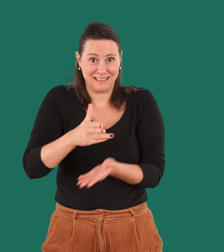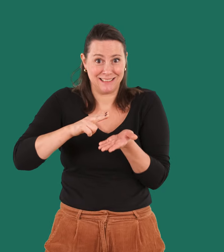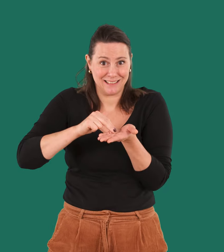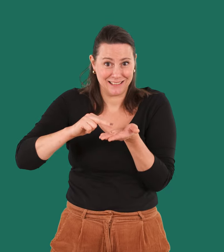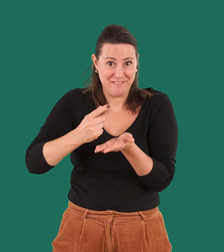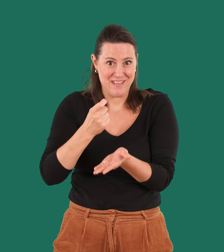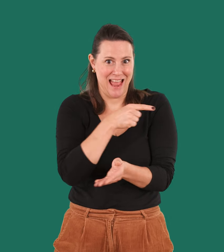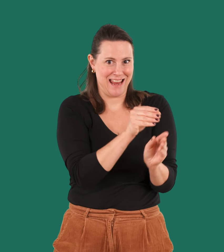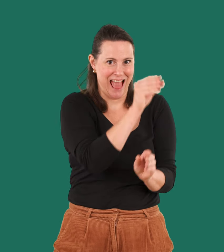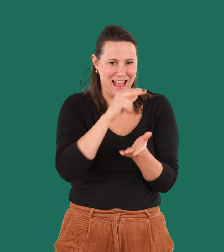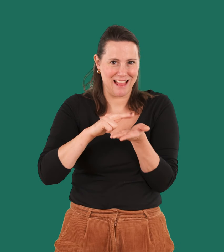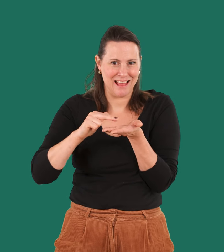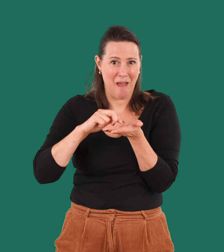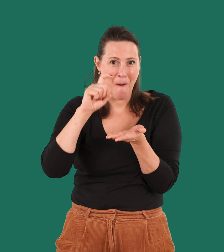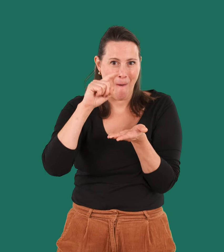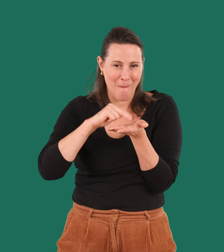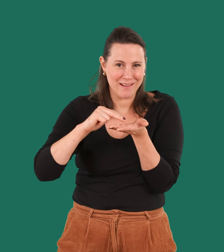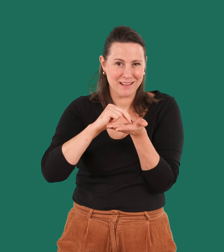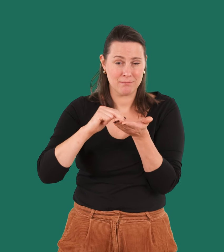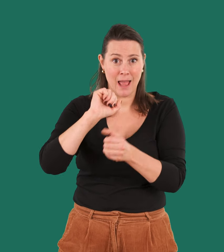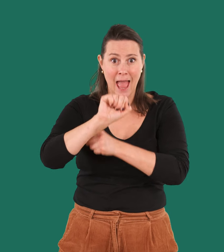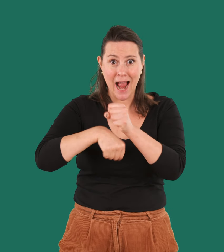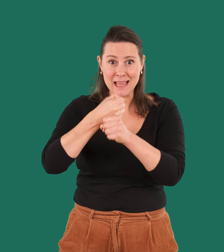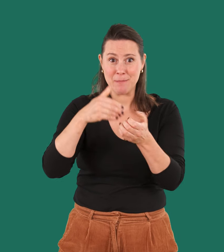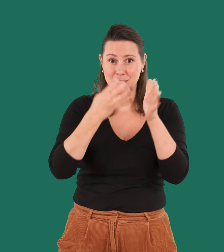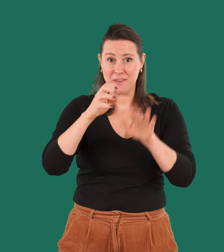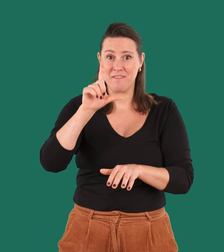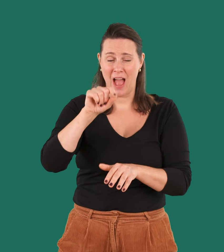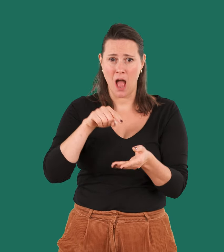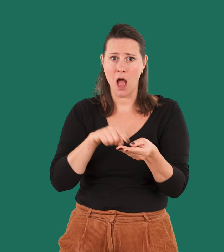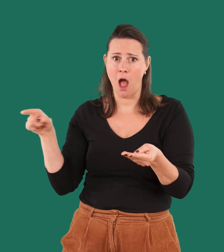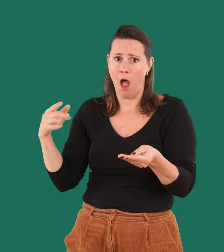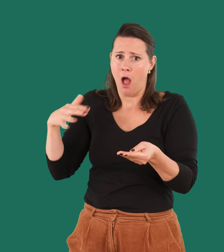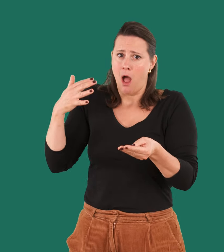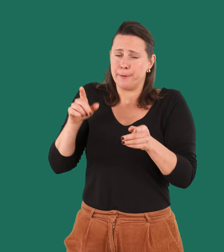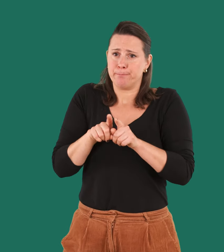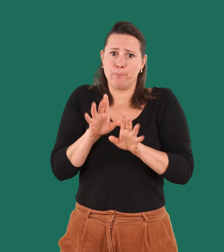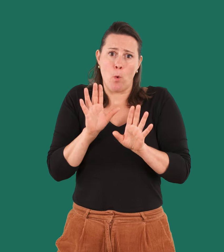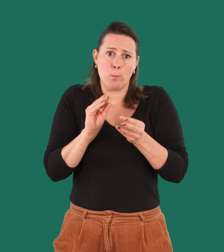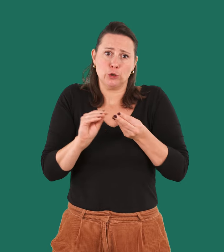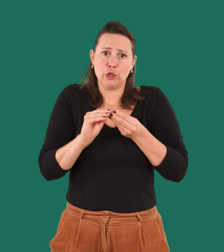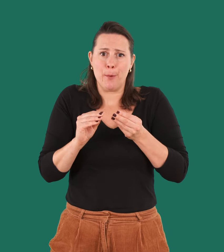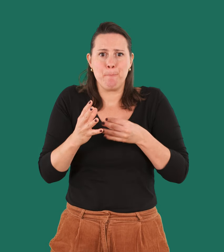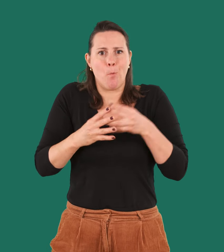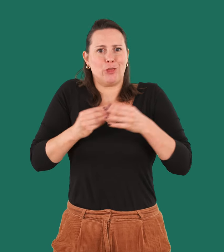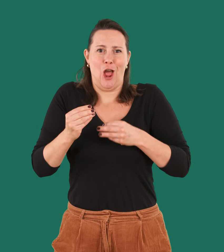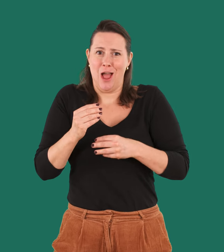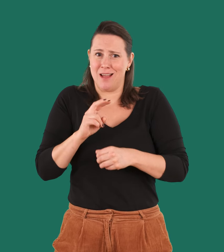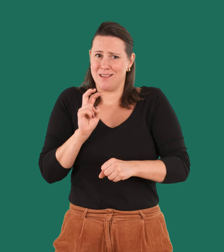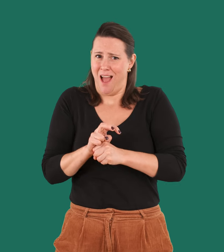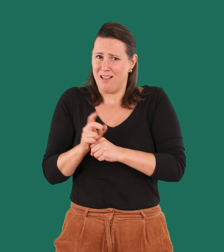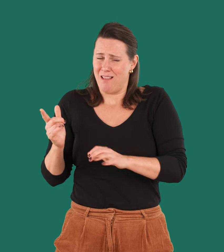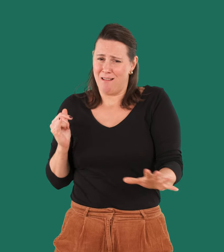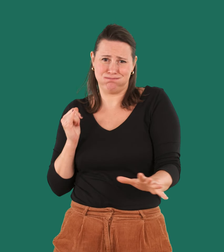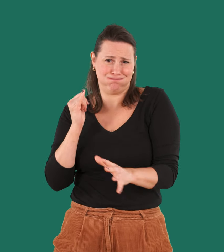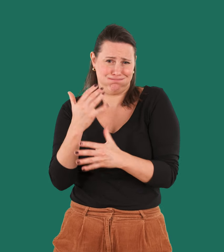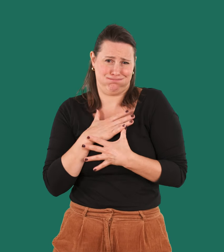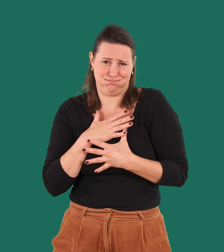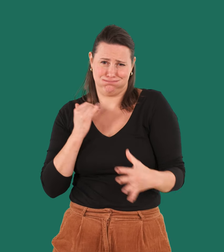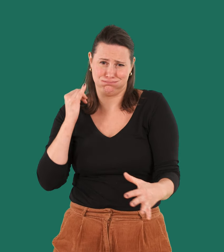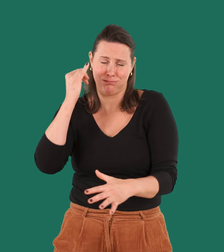une aquarelle datant de 1920, qui restera longtemps son « talisman ».